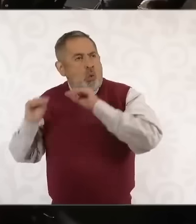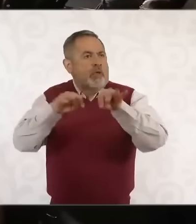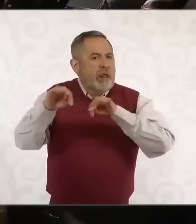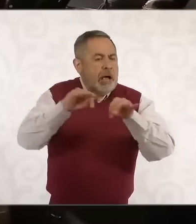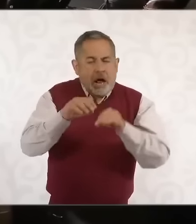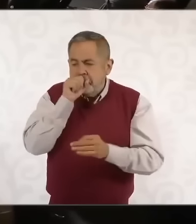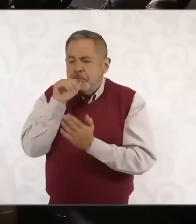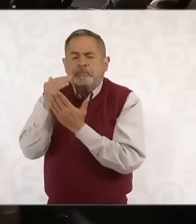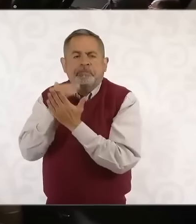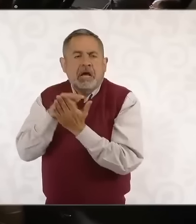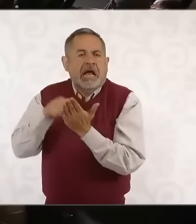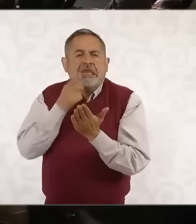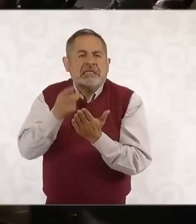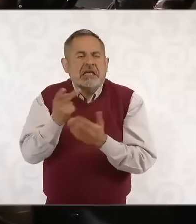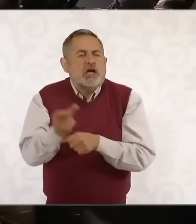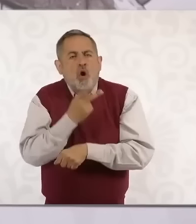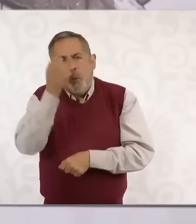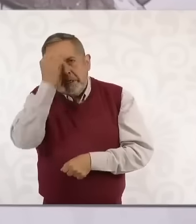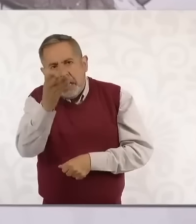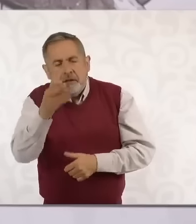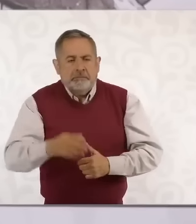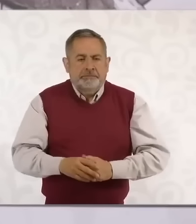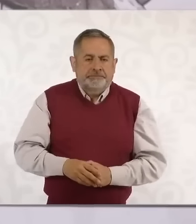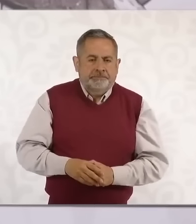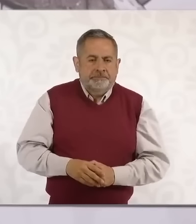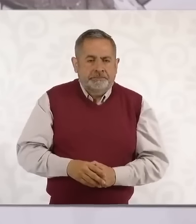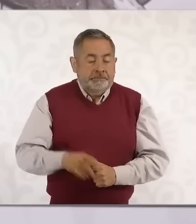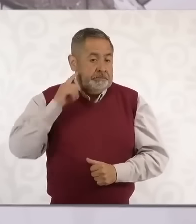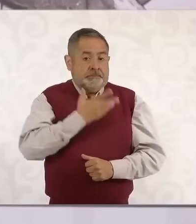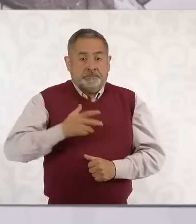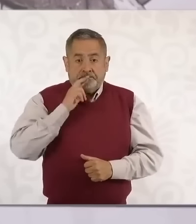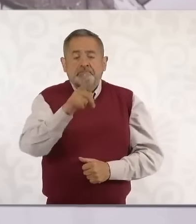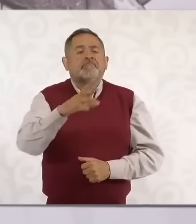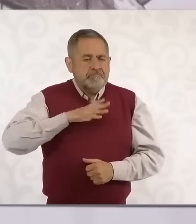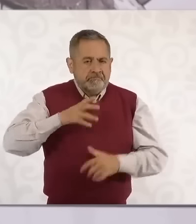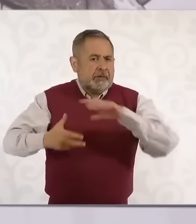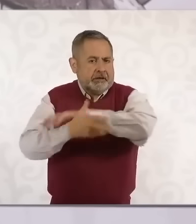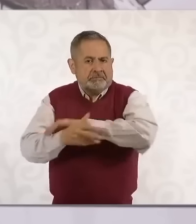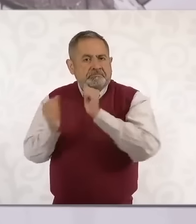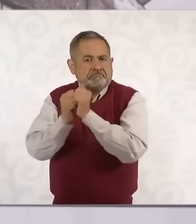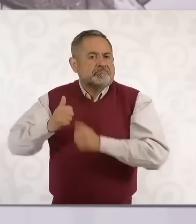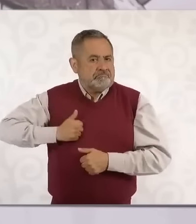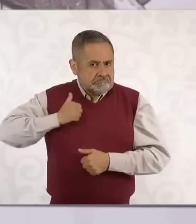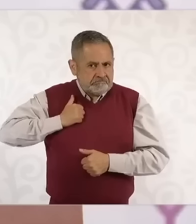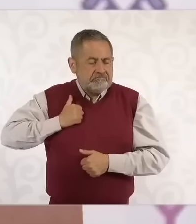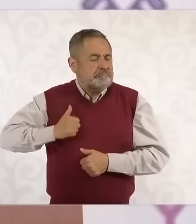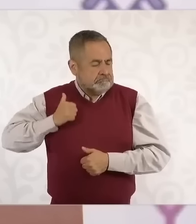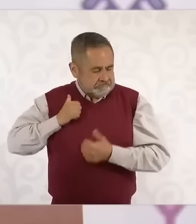Bueno, hay mecanismos principalmente con Canadá, que es muy importante y obviamente eh no está